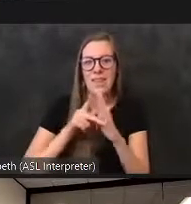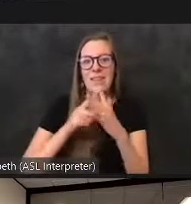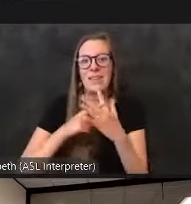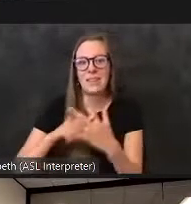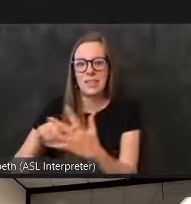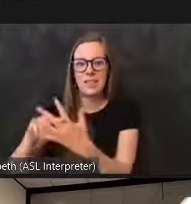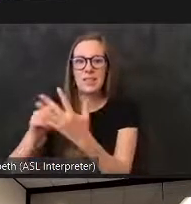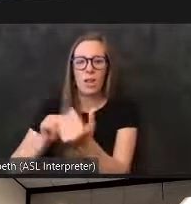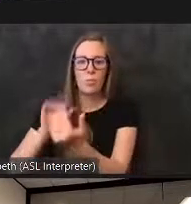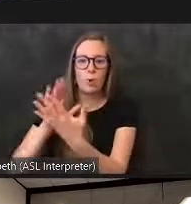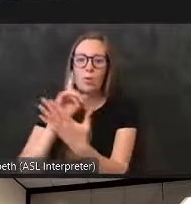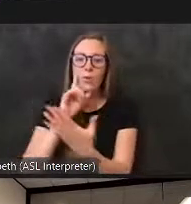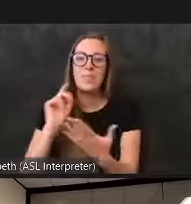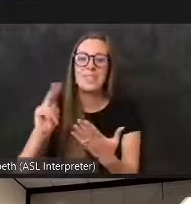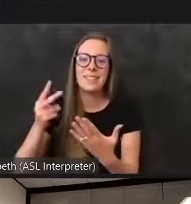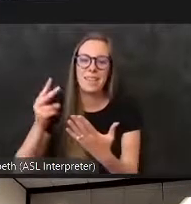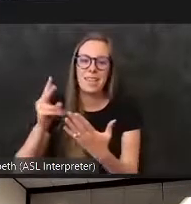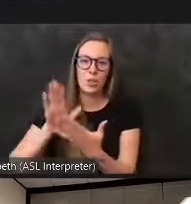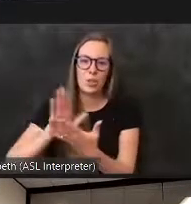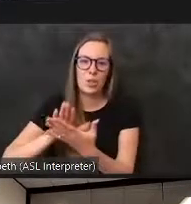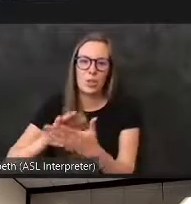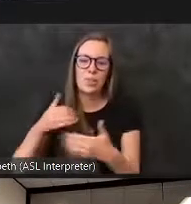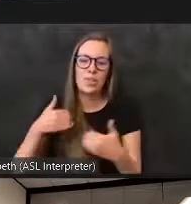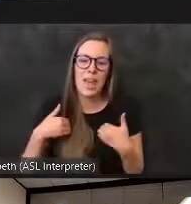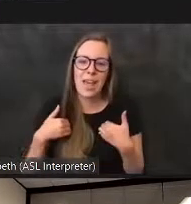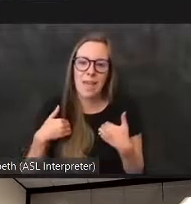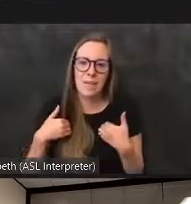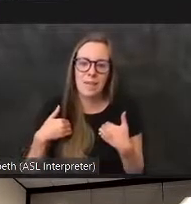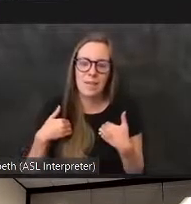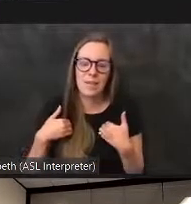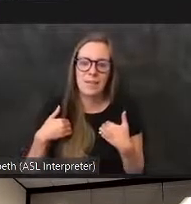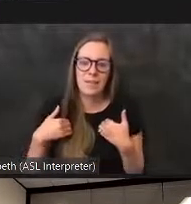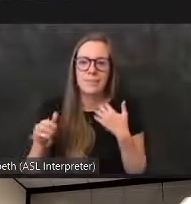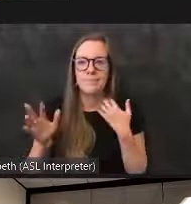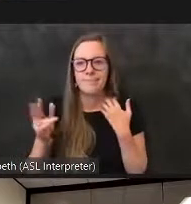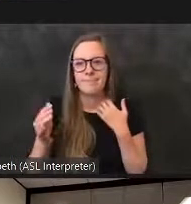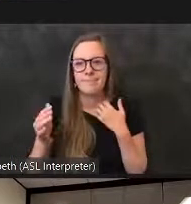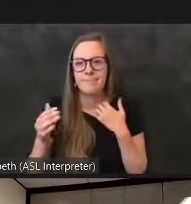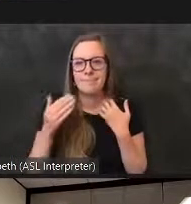aprovechamiento de escuelas secundarias que ha tenido